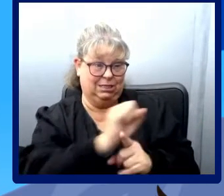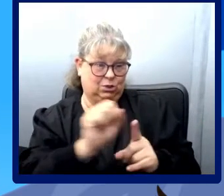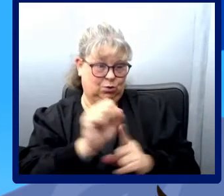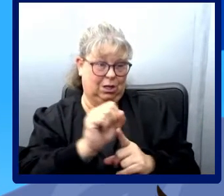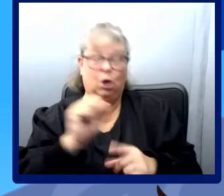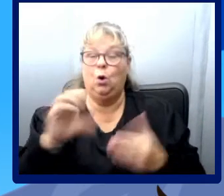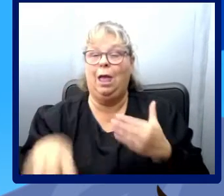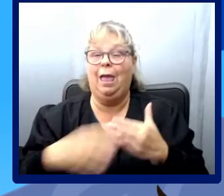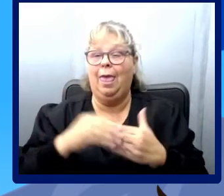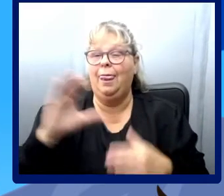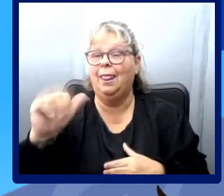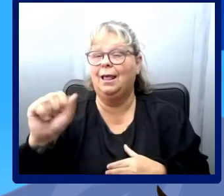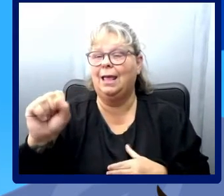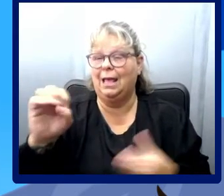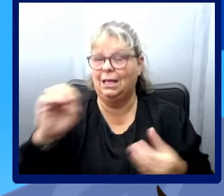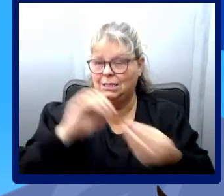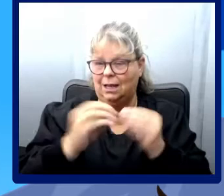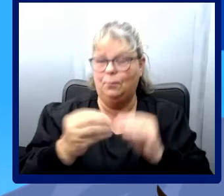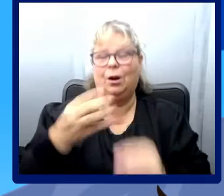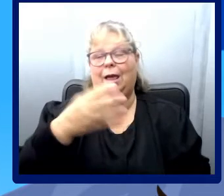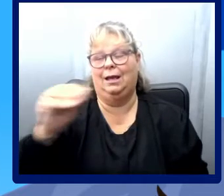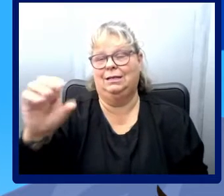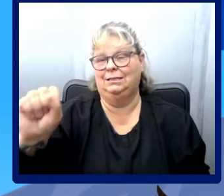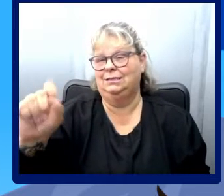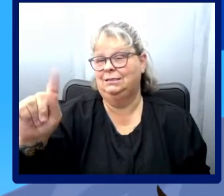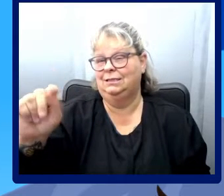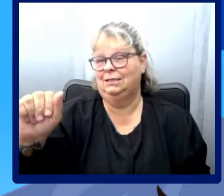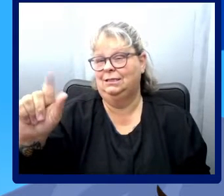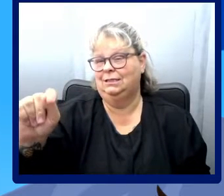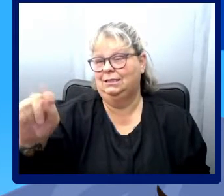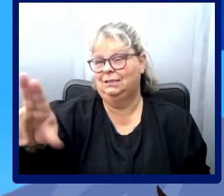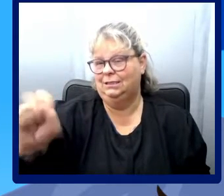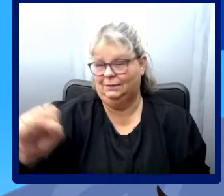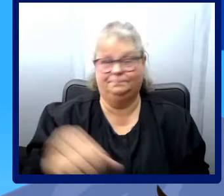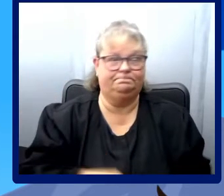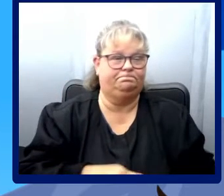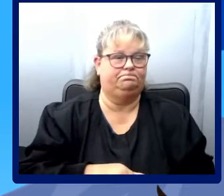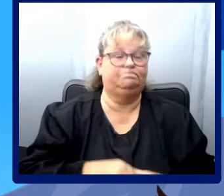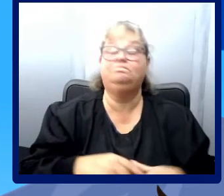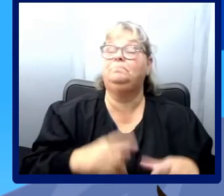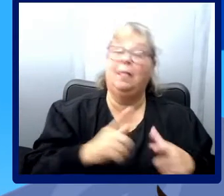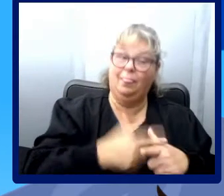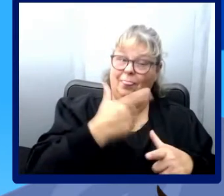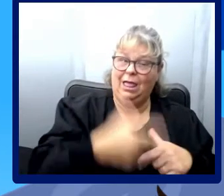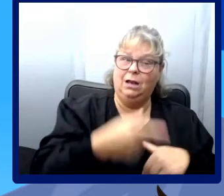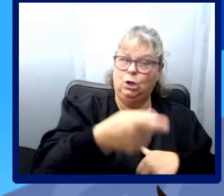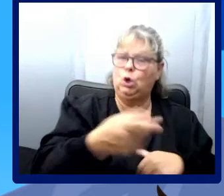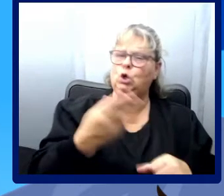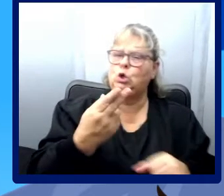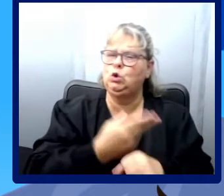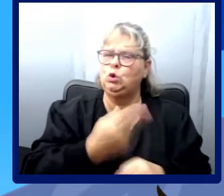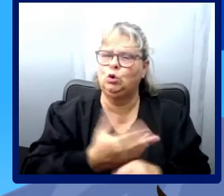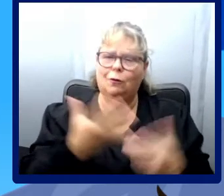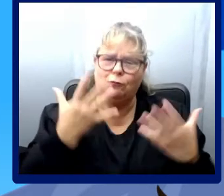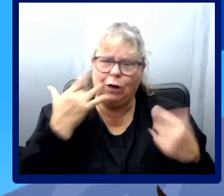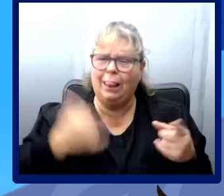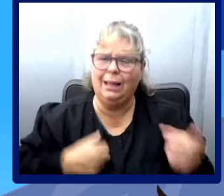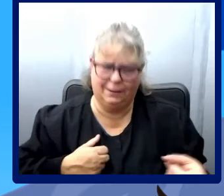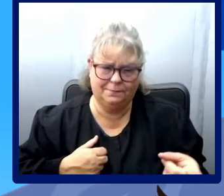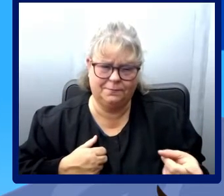y el estado del caso. Y aquí está la forma amigable para el usuario, Error en Salesforce. Administrador alertado lo que sucede es que este es el correo electrónico